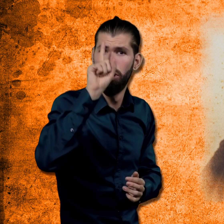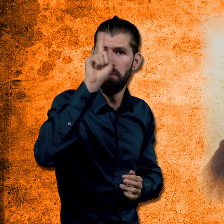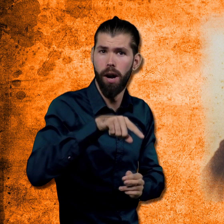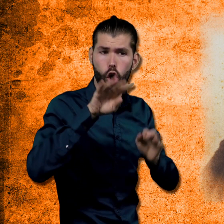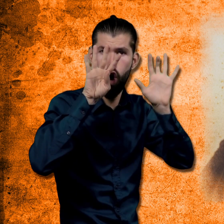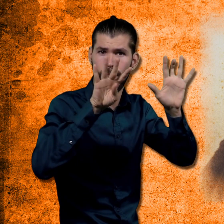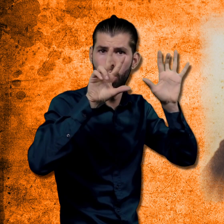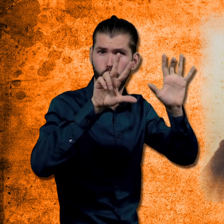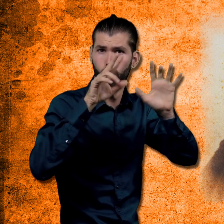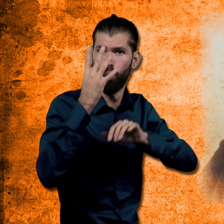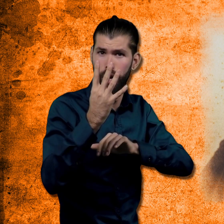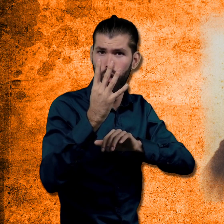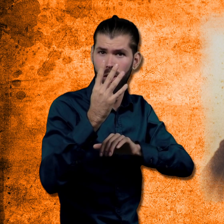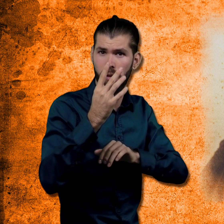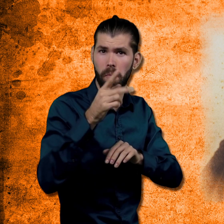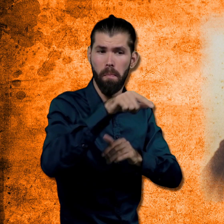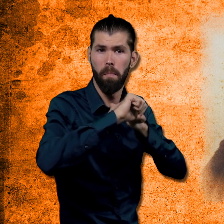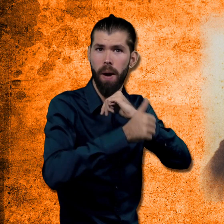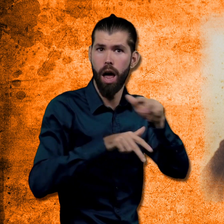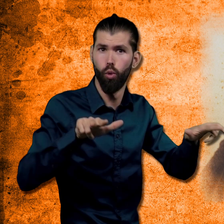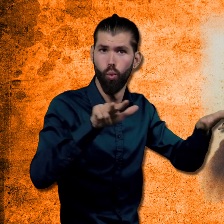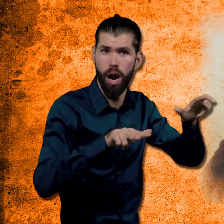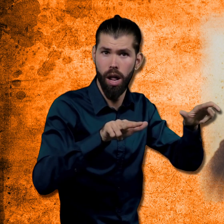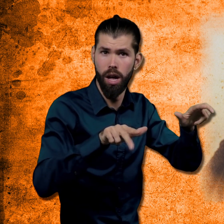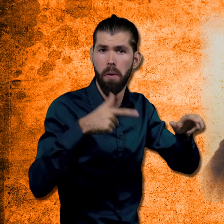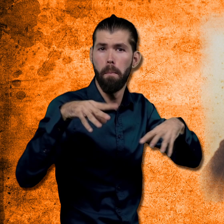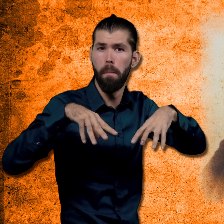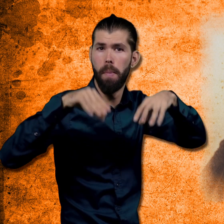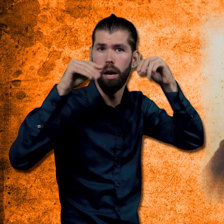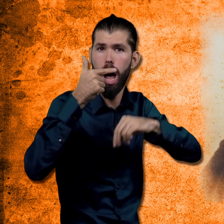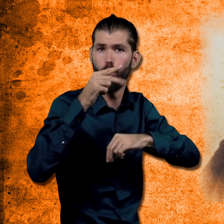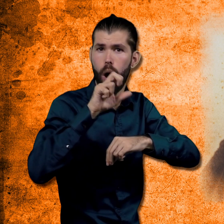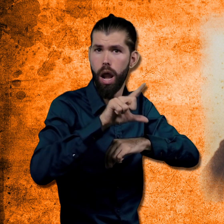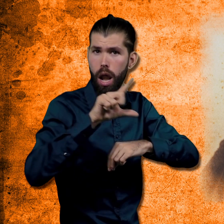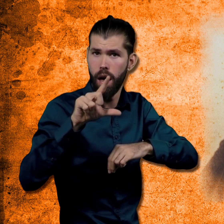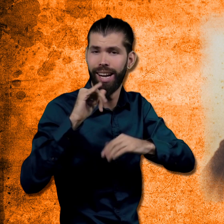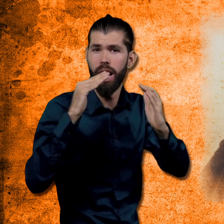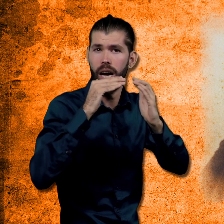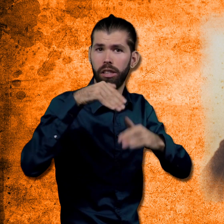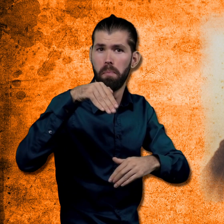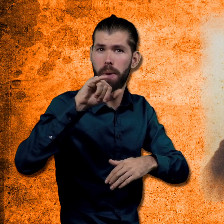El Park Güell, el Palau Güell i la Casa Milà van ser declarats Patrimoni Mundial l’any 1984.